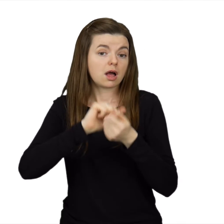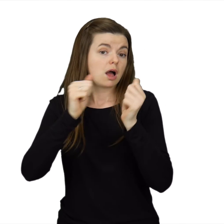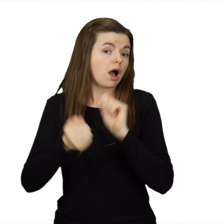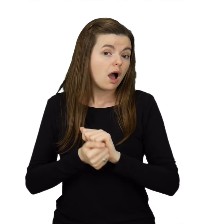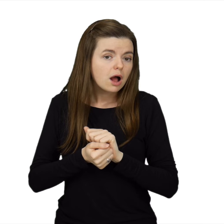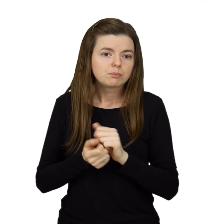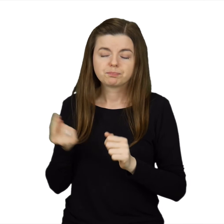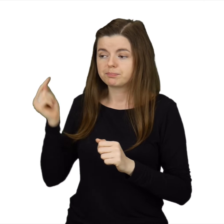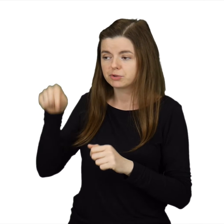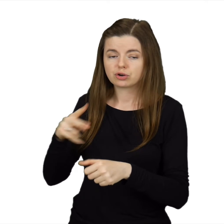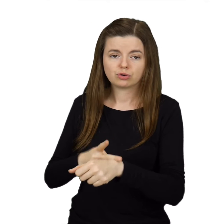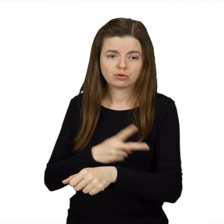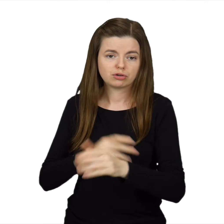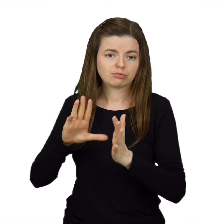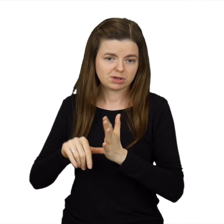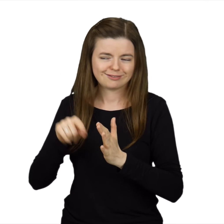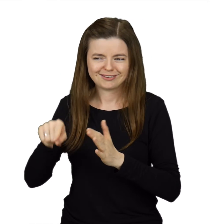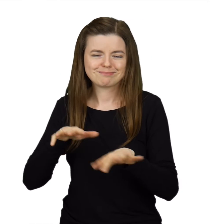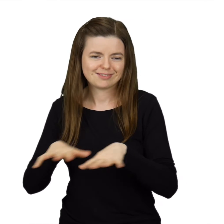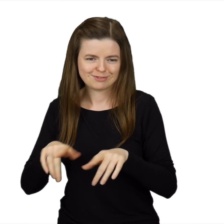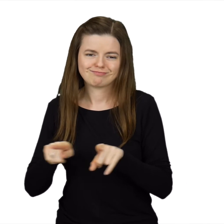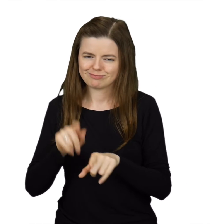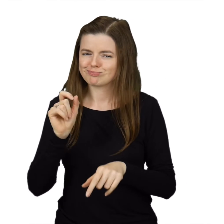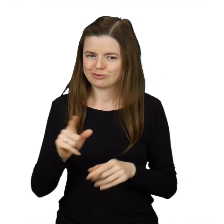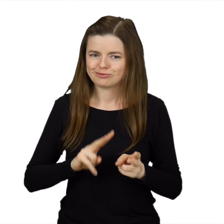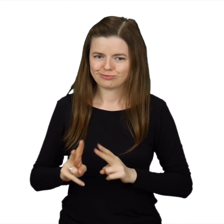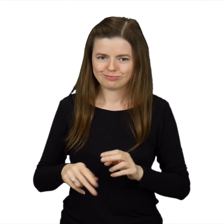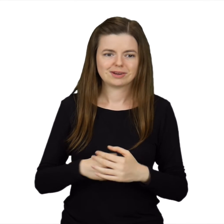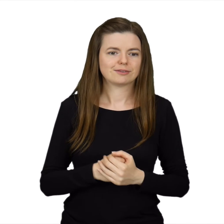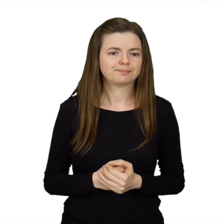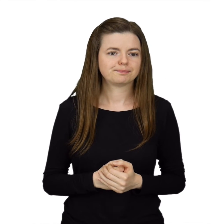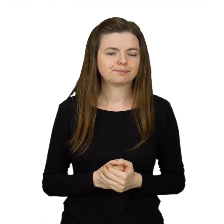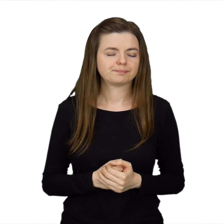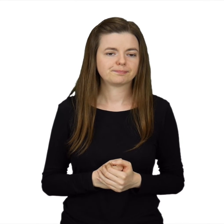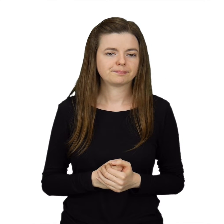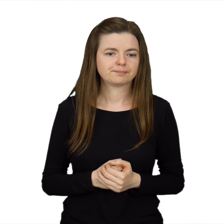lub podczas wizyty w Urzędzie Miejskim.